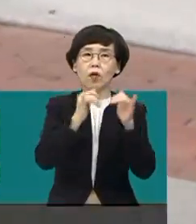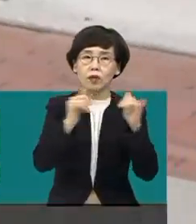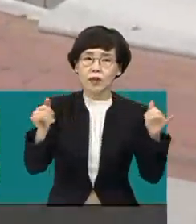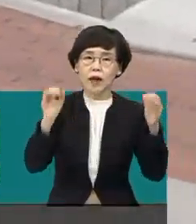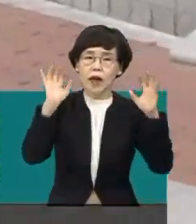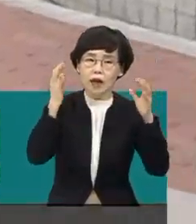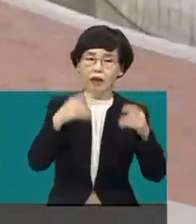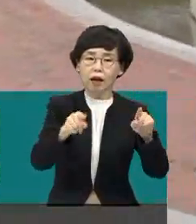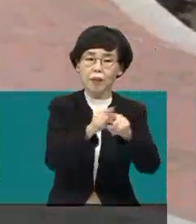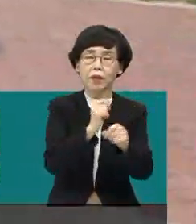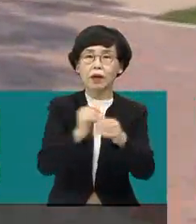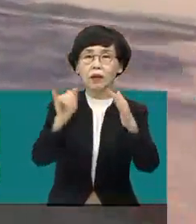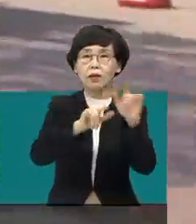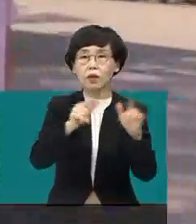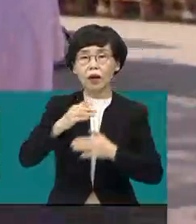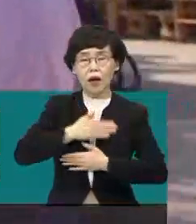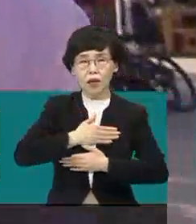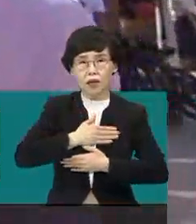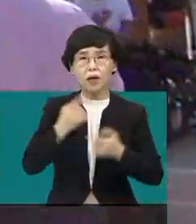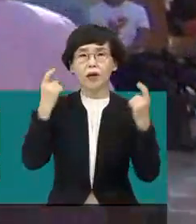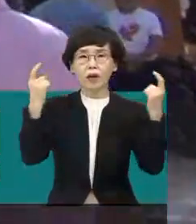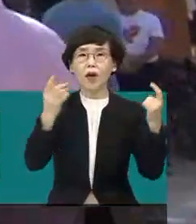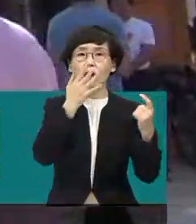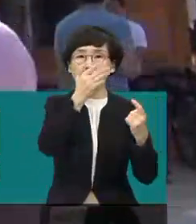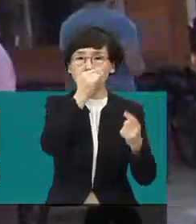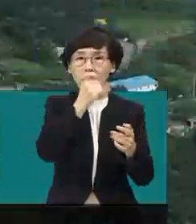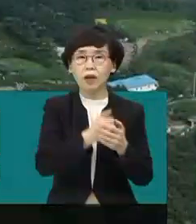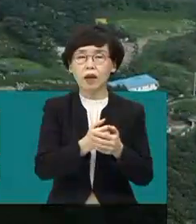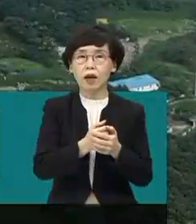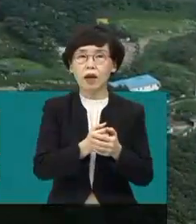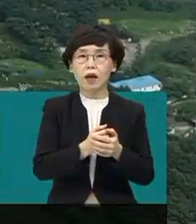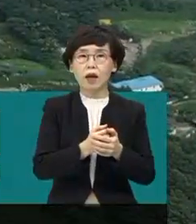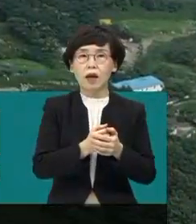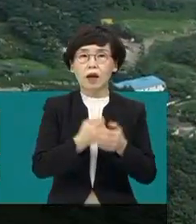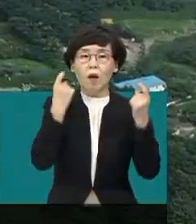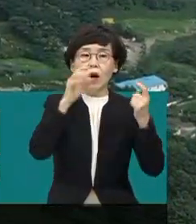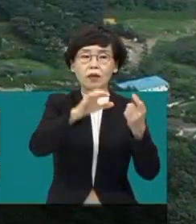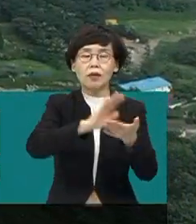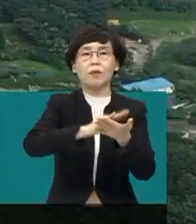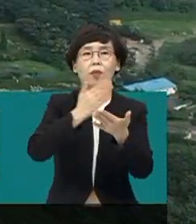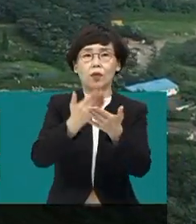영유아 동반 가족들이 안전하게 여행할 수 있도록 기존 관광지를 개보수하고 체험형